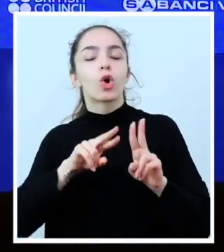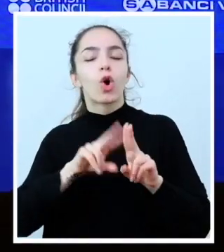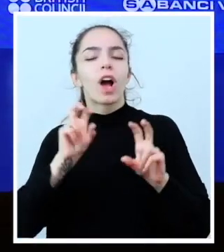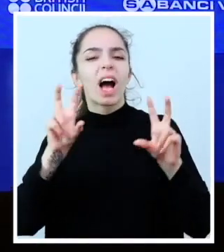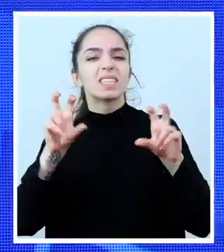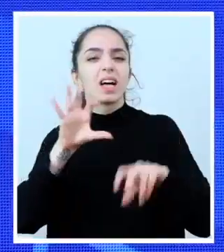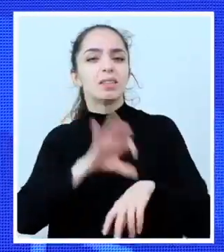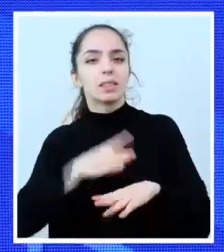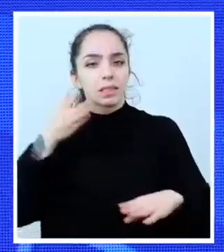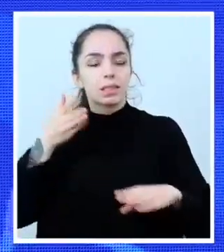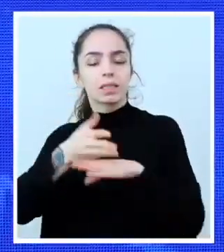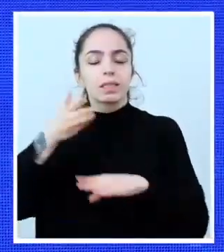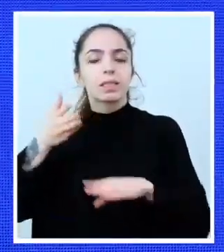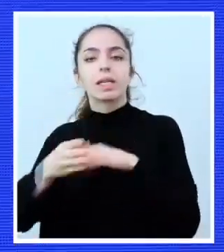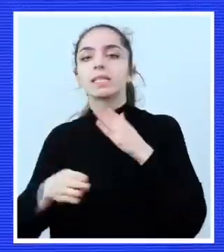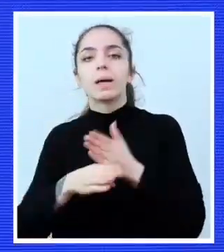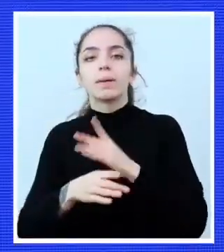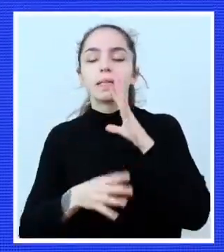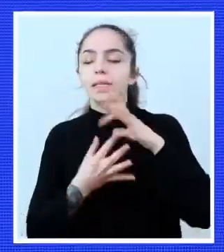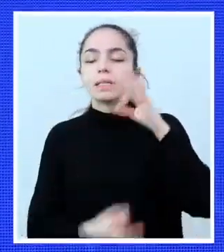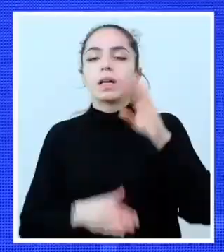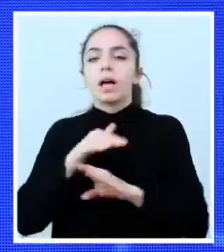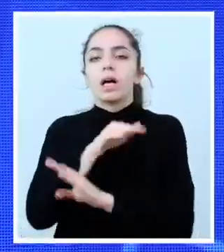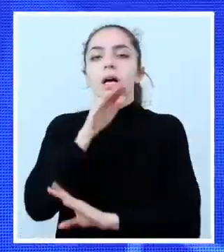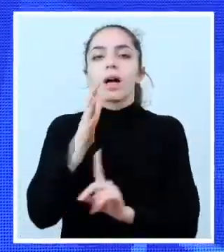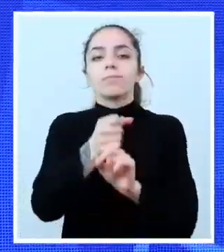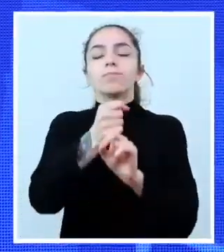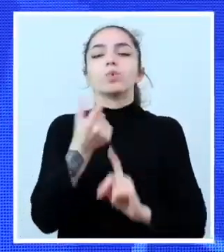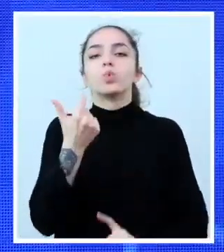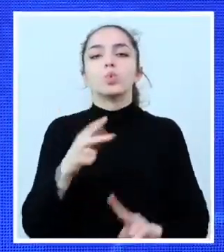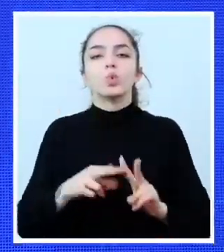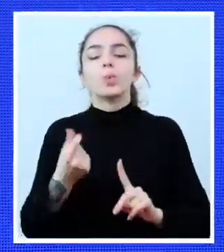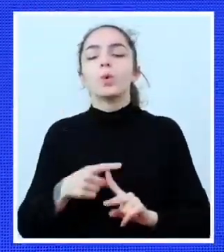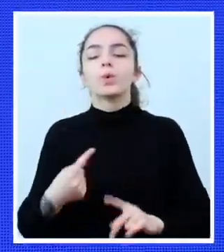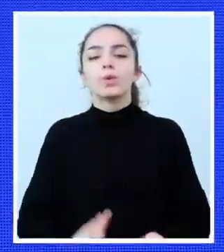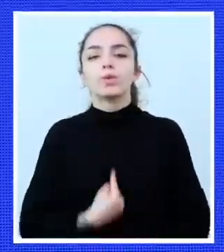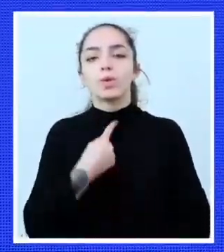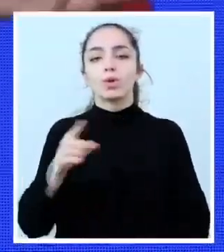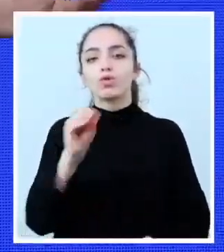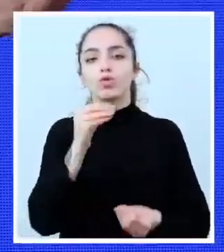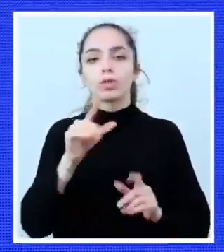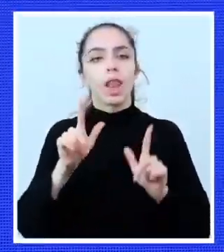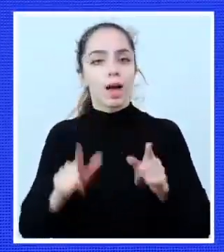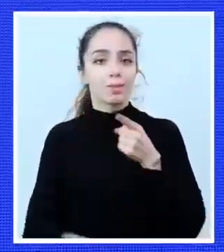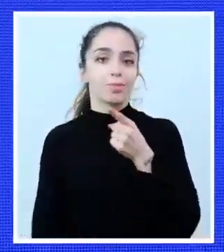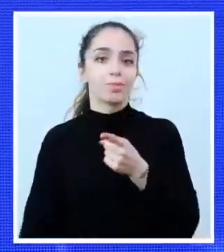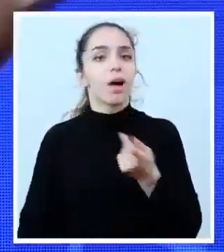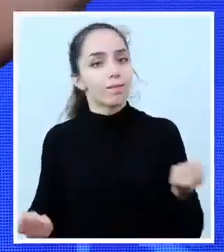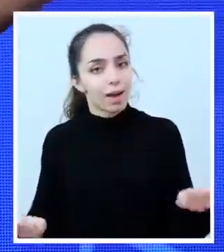onkoloji servislerine de gittim çünkü insanı hayata bağlayan şey... bence umutlarıdır ve oradaki çocukların buna ihtiyacı vardı.